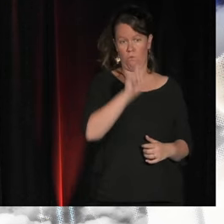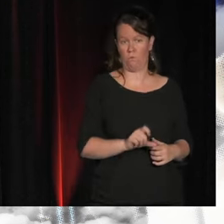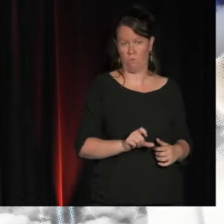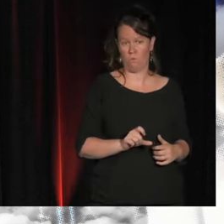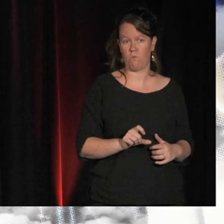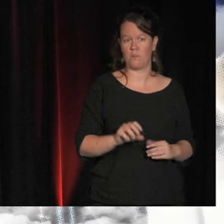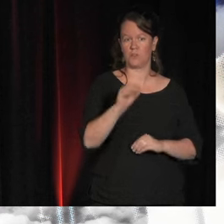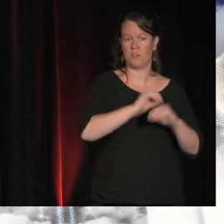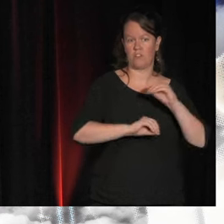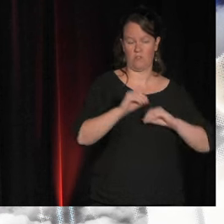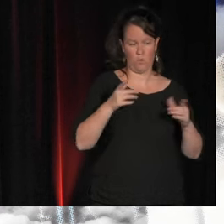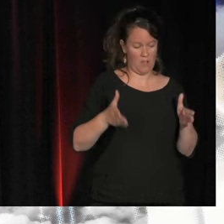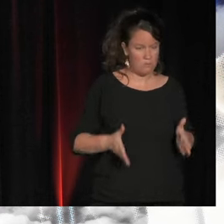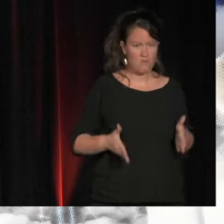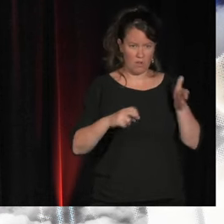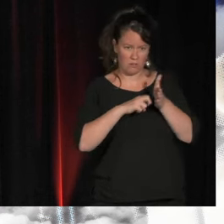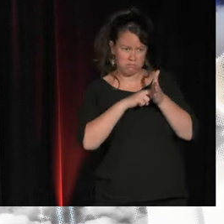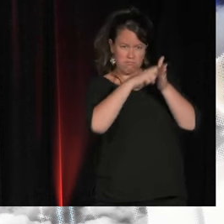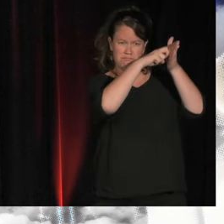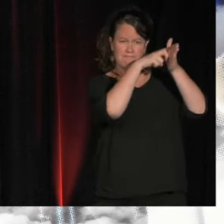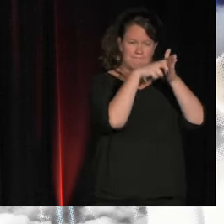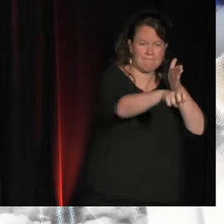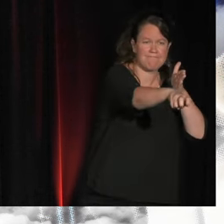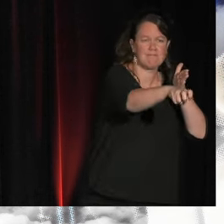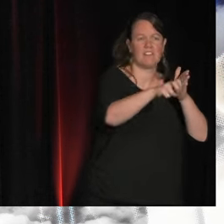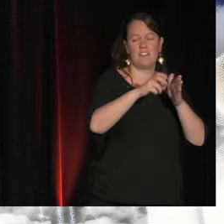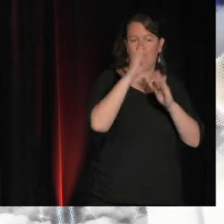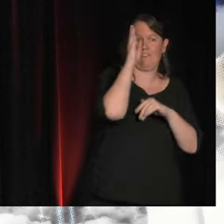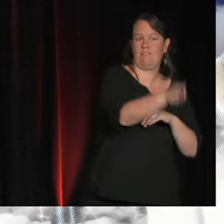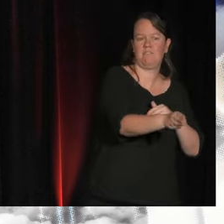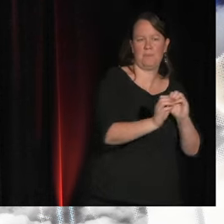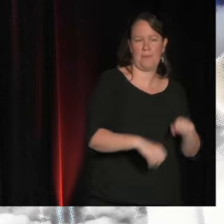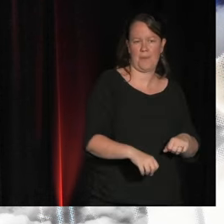qui, lui, peut glisser sur les murs, qui peut aller vite, parce qu'il a un passif qui fait que lui et son équipe vont plus vite.